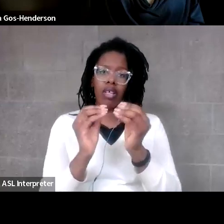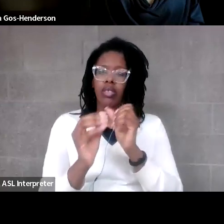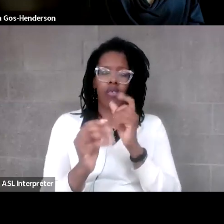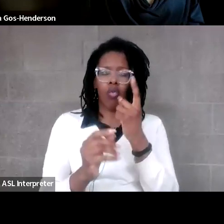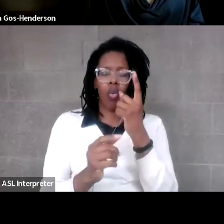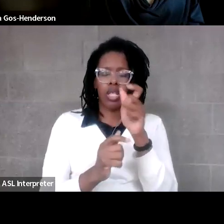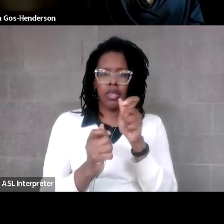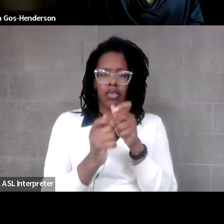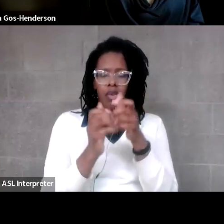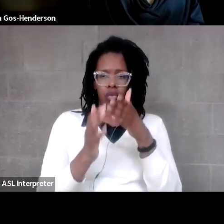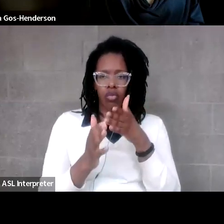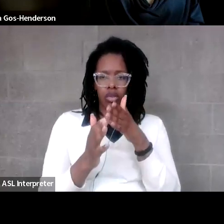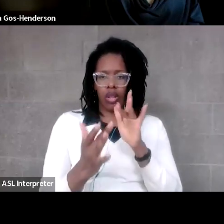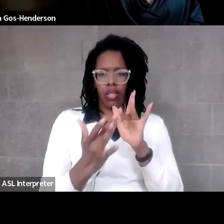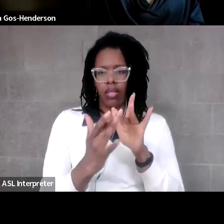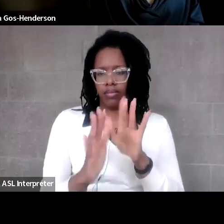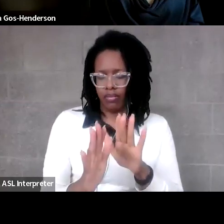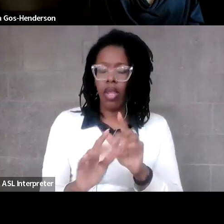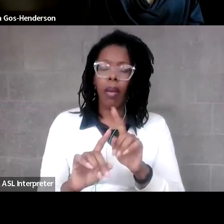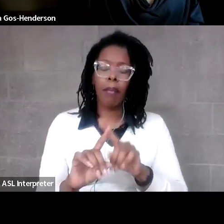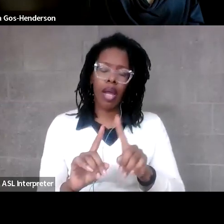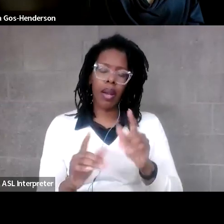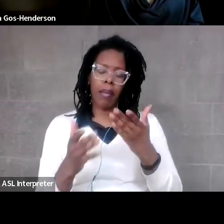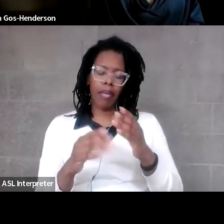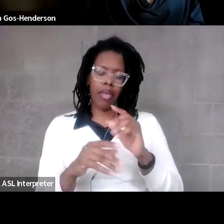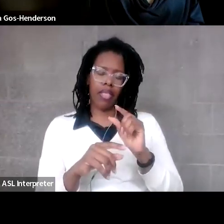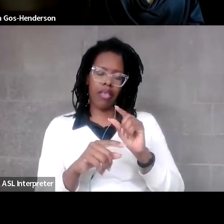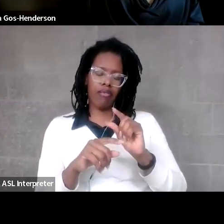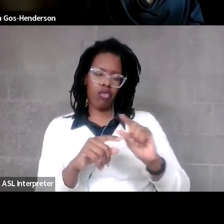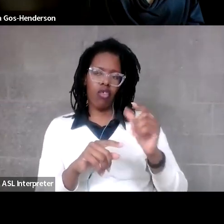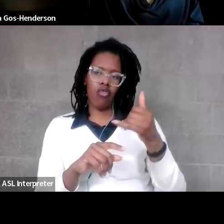pero tal vez tengamos la extensión de esa persona